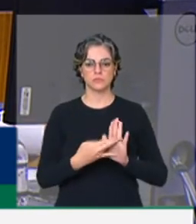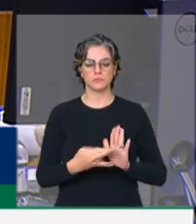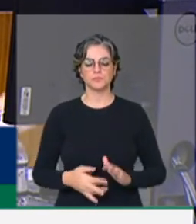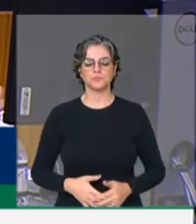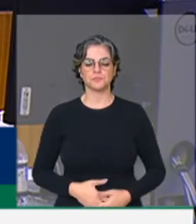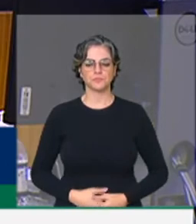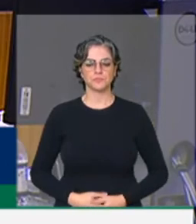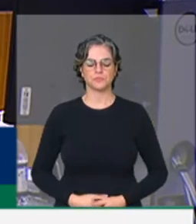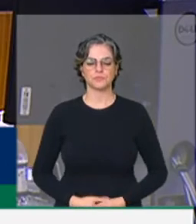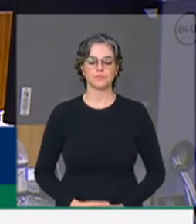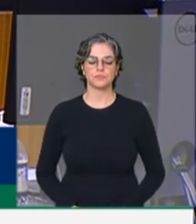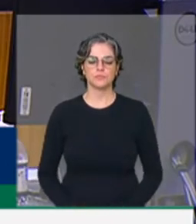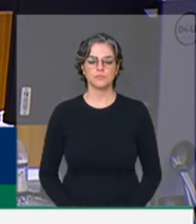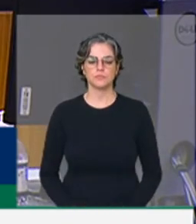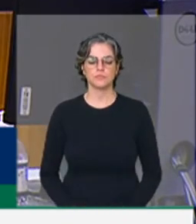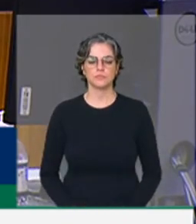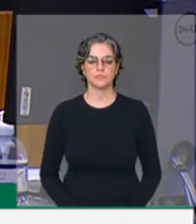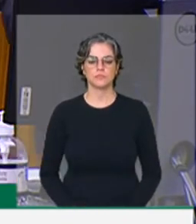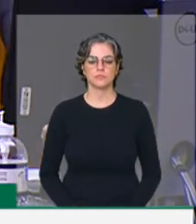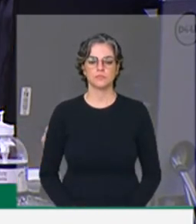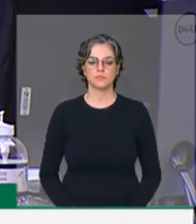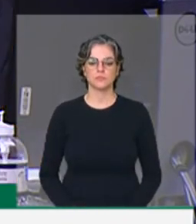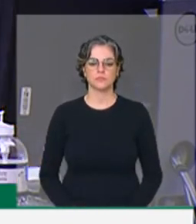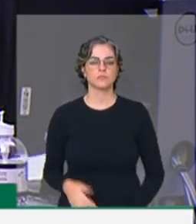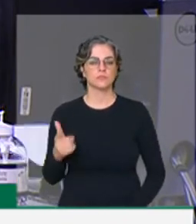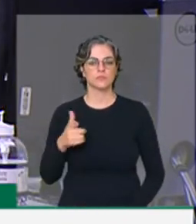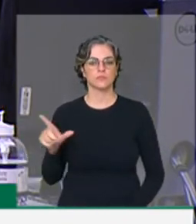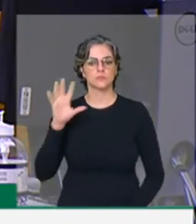SEGUNDO DO ARTIGO 33 DO REGIMENTO INTERNO. ATO DA PRESIDÊNCIA. PRESIDENTE DA CÂMARA DOS DEPUTADOS NO USO